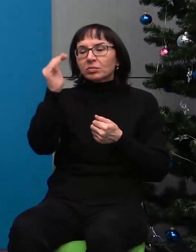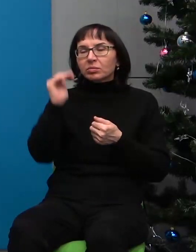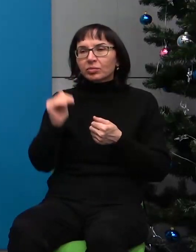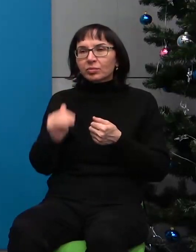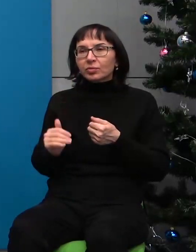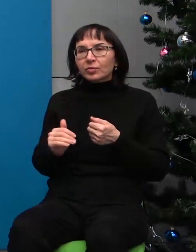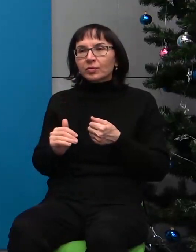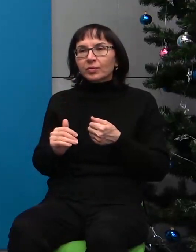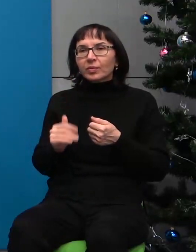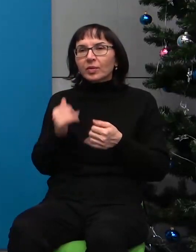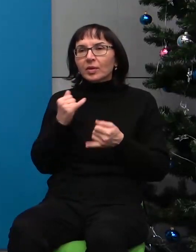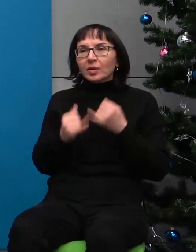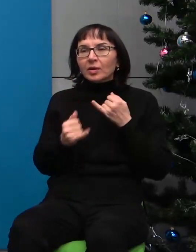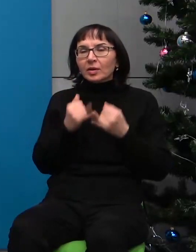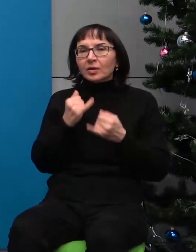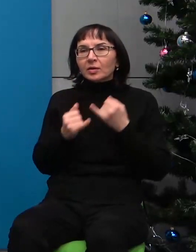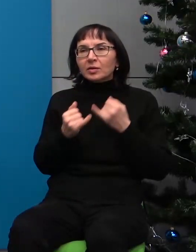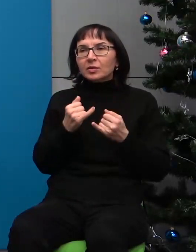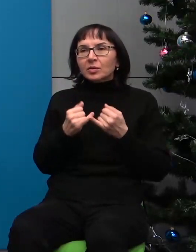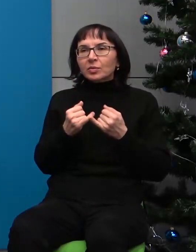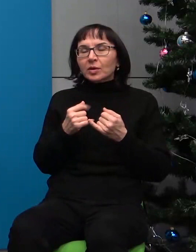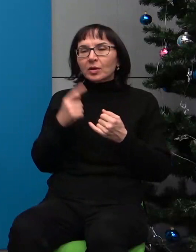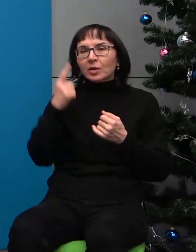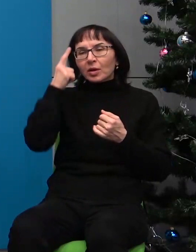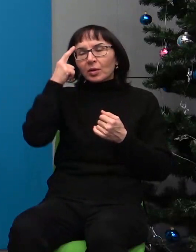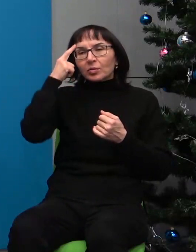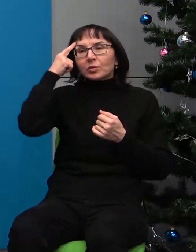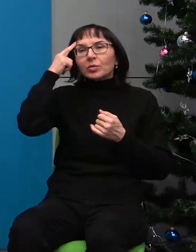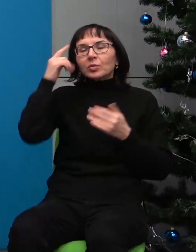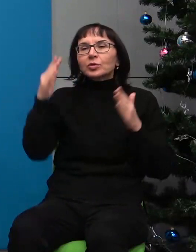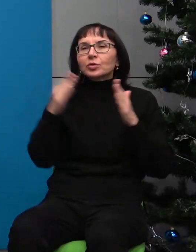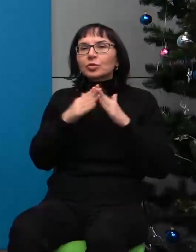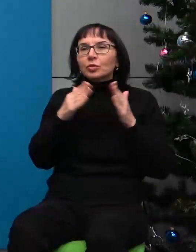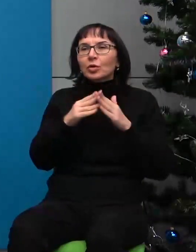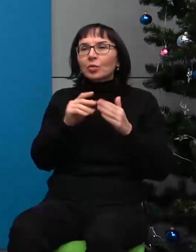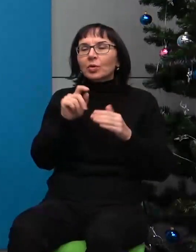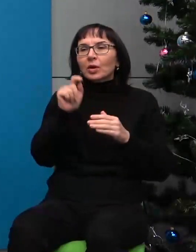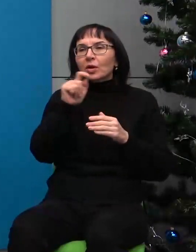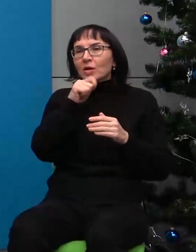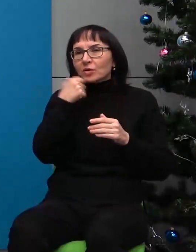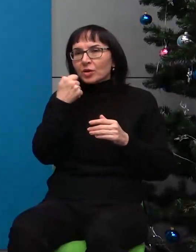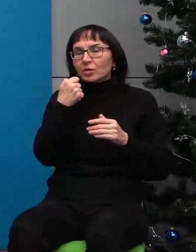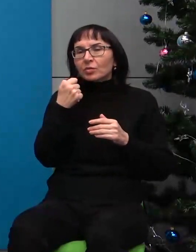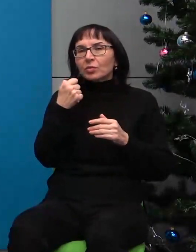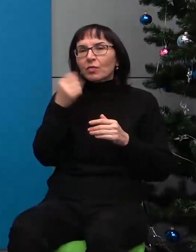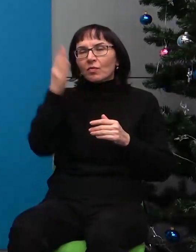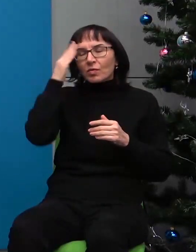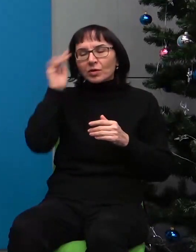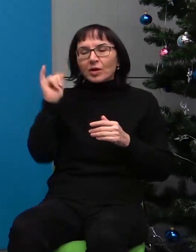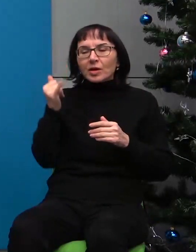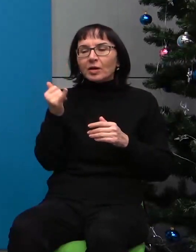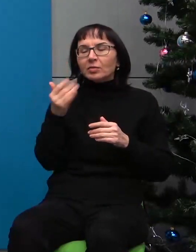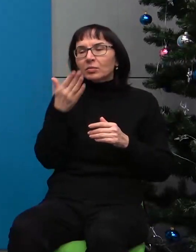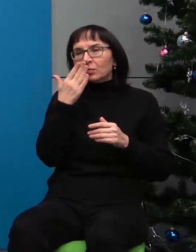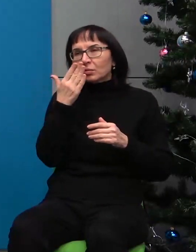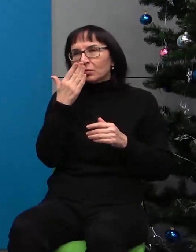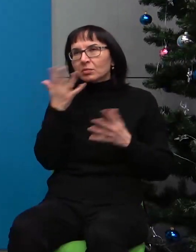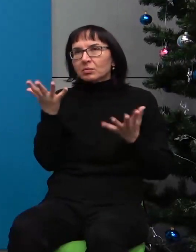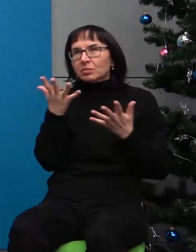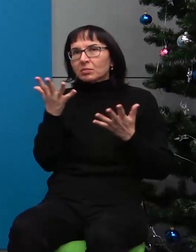i mieli sobie przypomnieć dom dziadków. Jak państwo w sekundę przypomnijcie sobie jak tam pachniało, co gdzie stało.